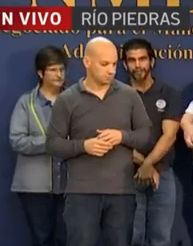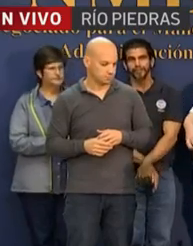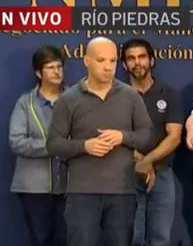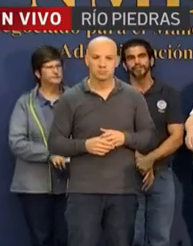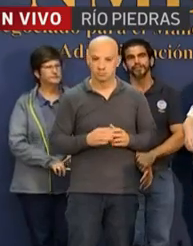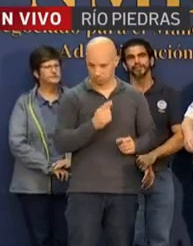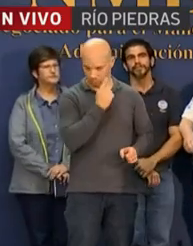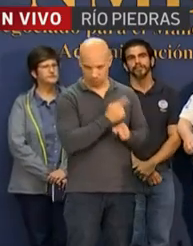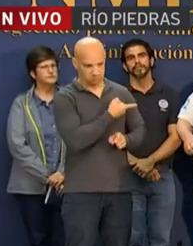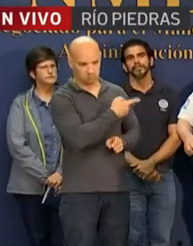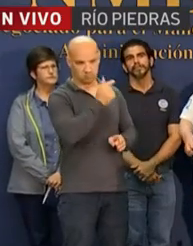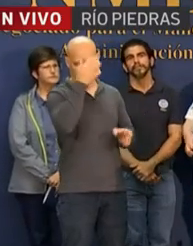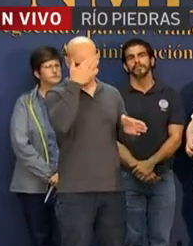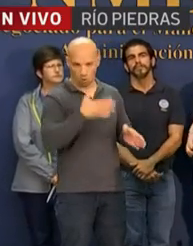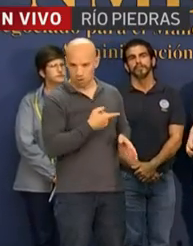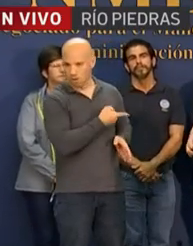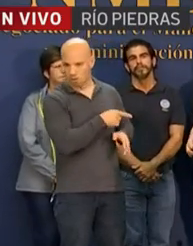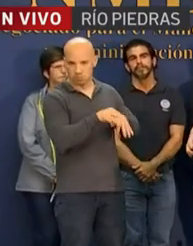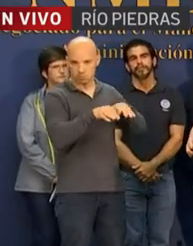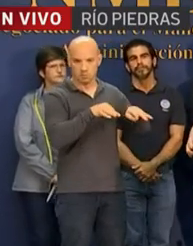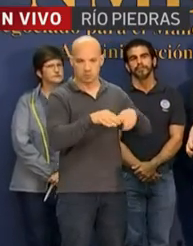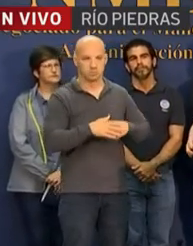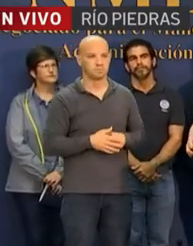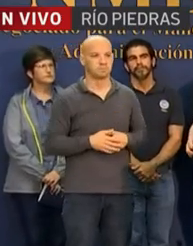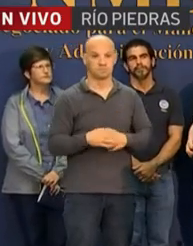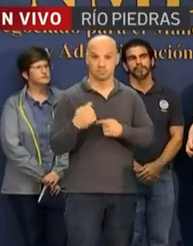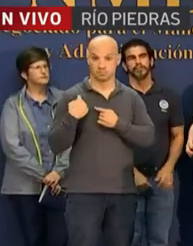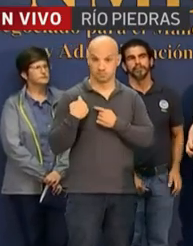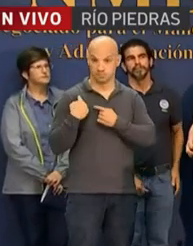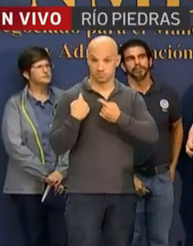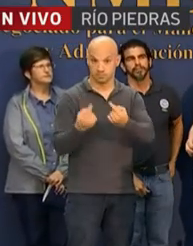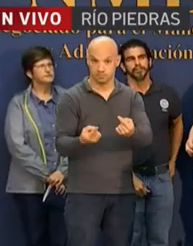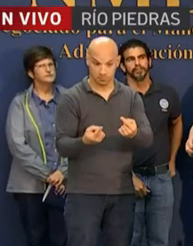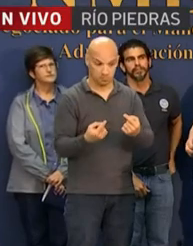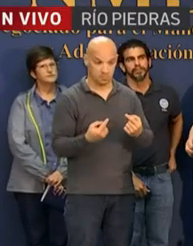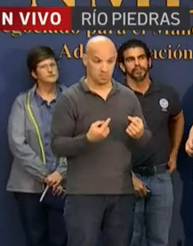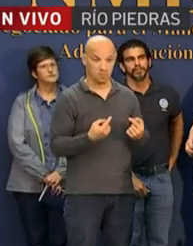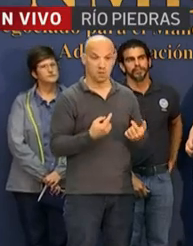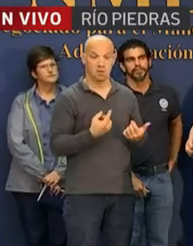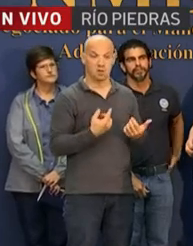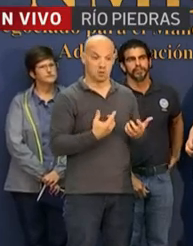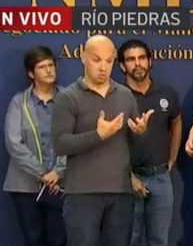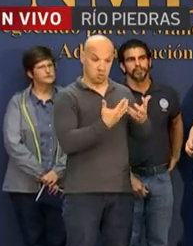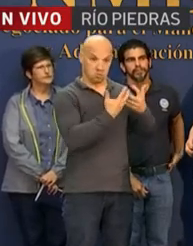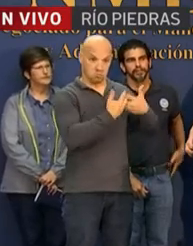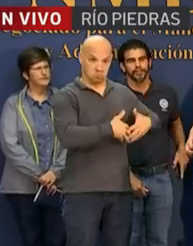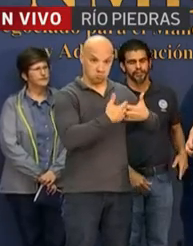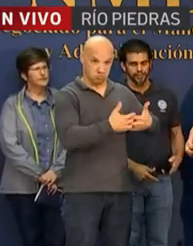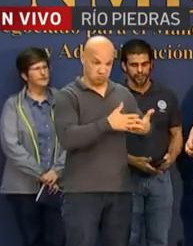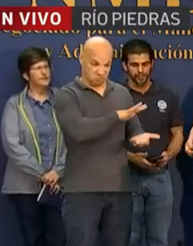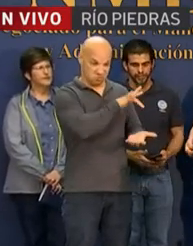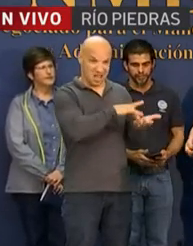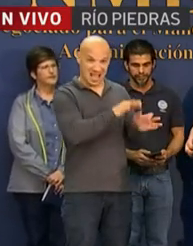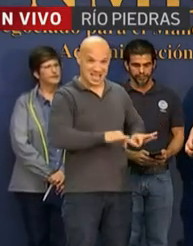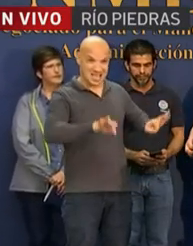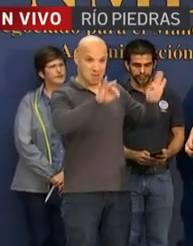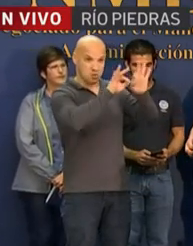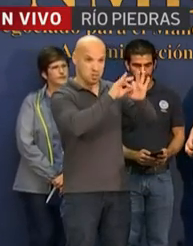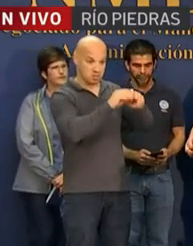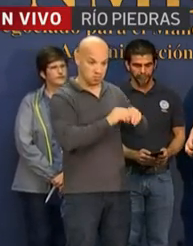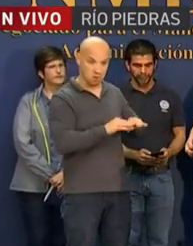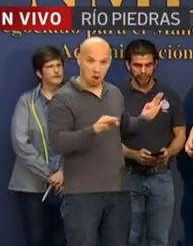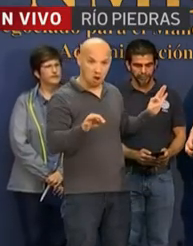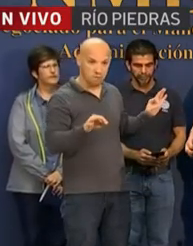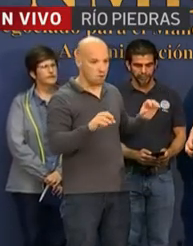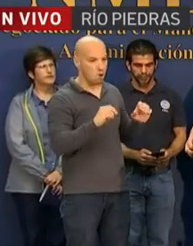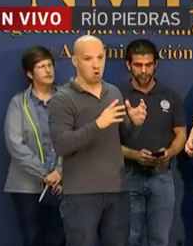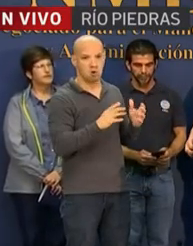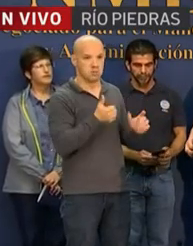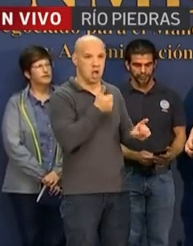PAGADO, A LA MAYOR BREVEDAD.